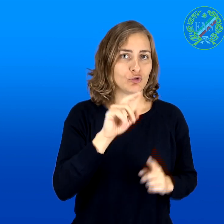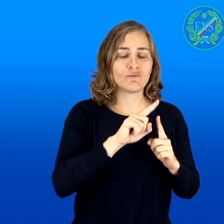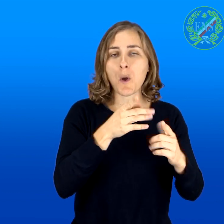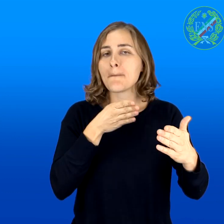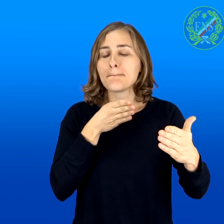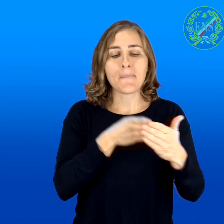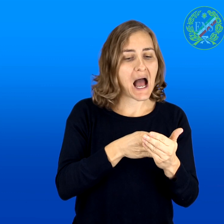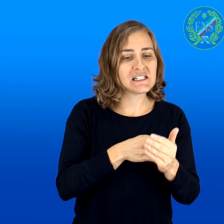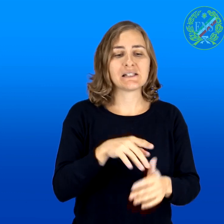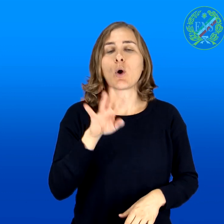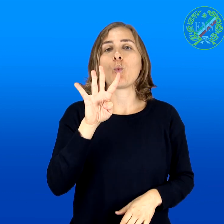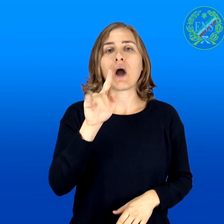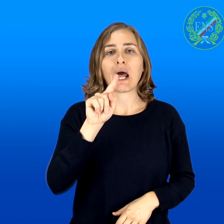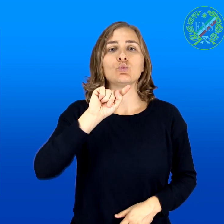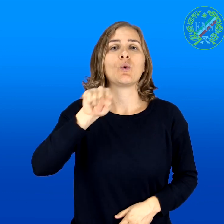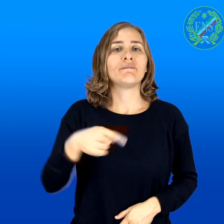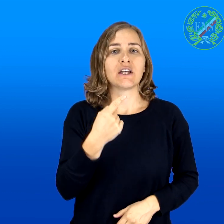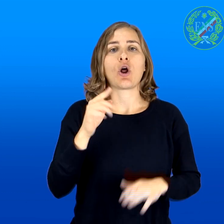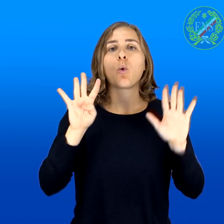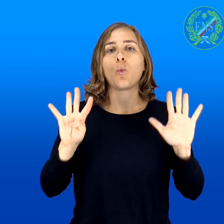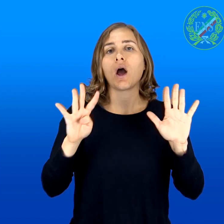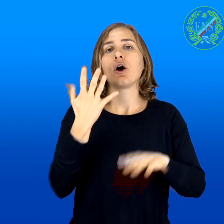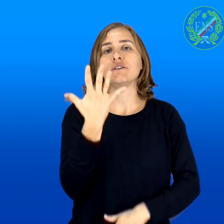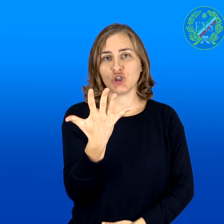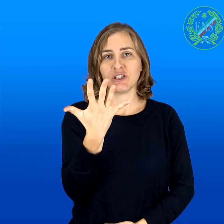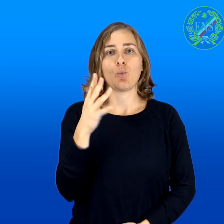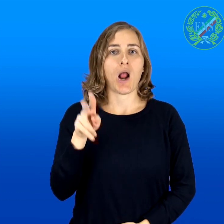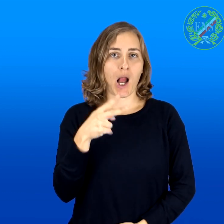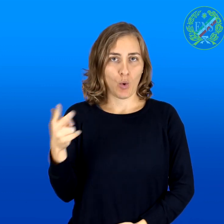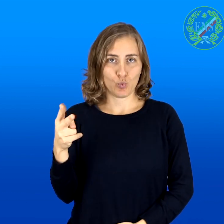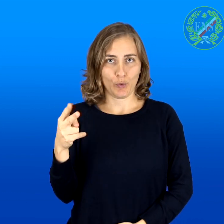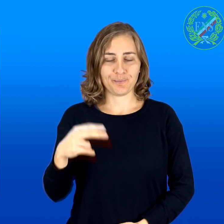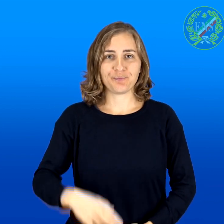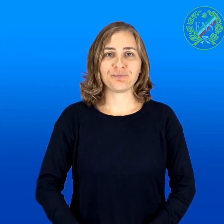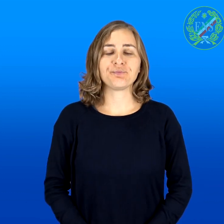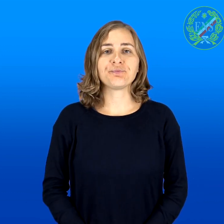prevede un aumento massimo di 41,95 euro.